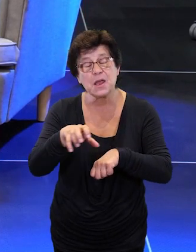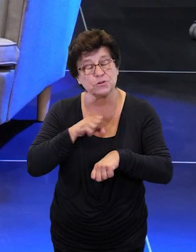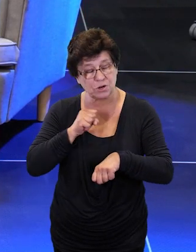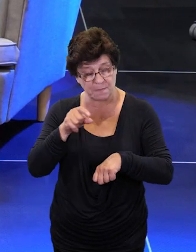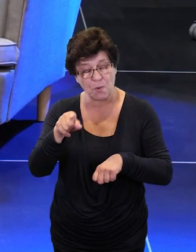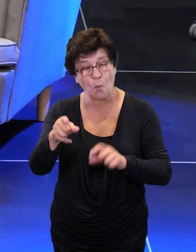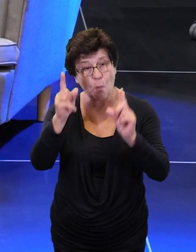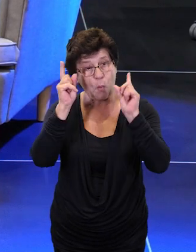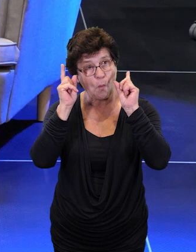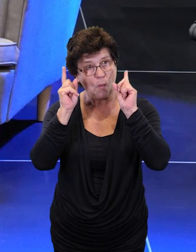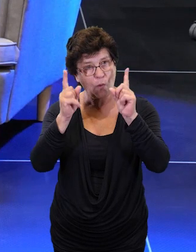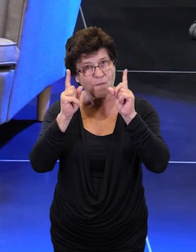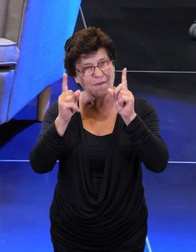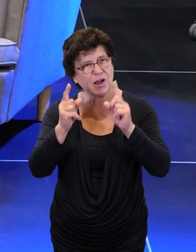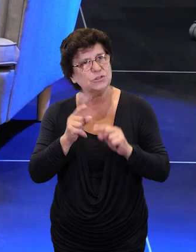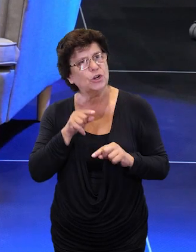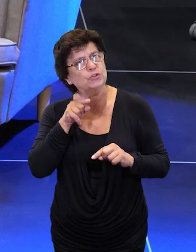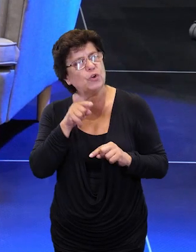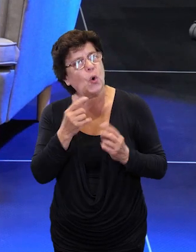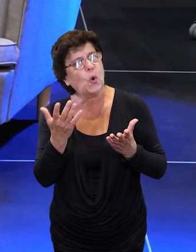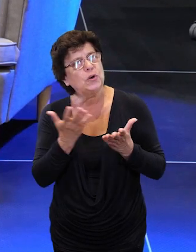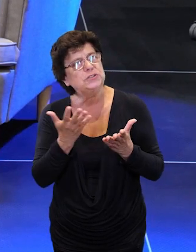to, co gdzieś zostało sprawdzone, powiedzmy,